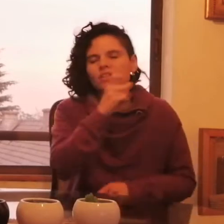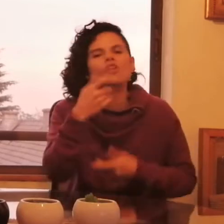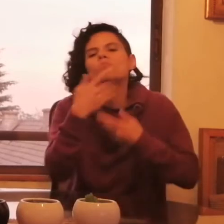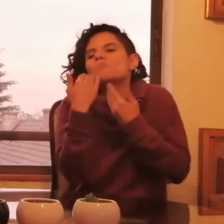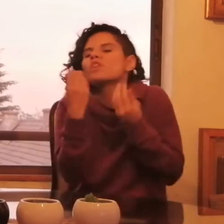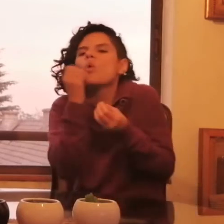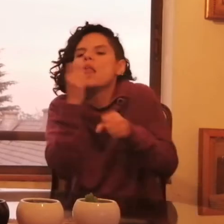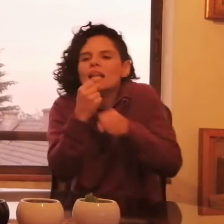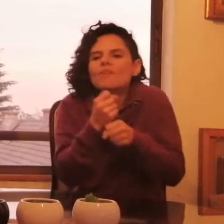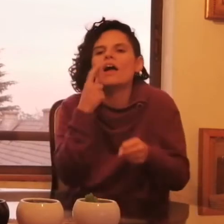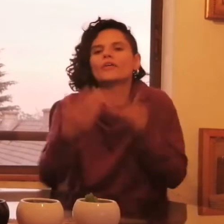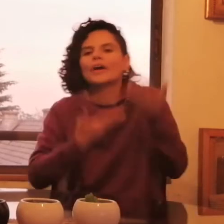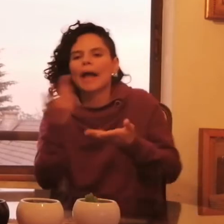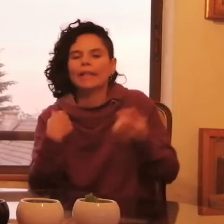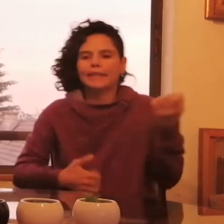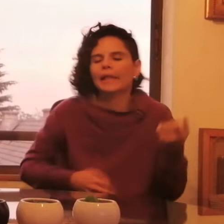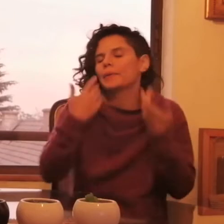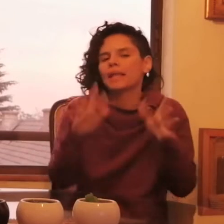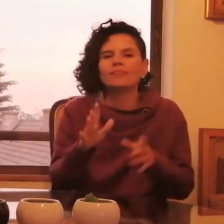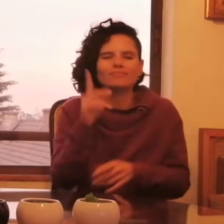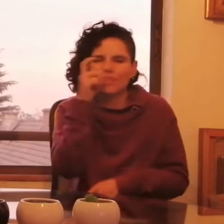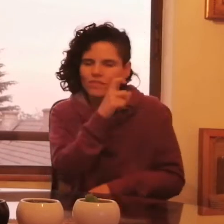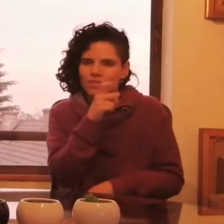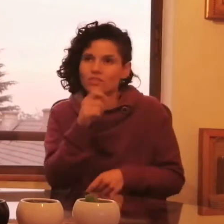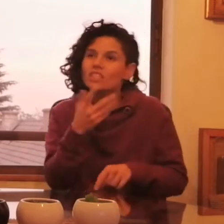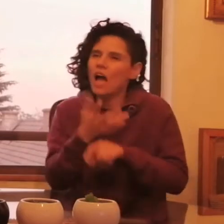enfrentando por un lado como de complejidad de lo mismo que hablamos